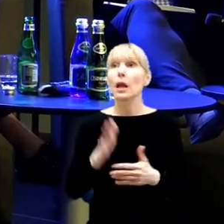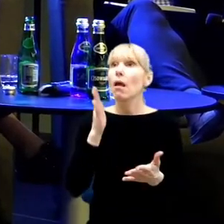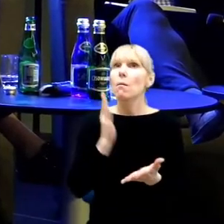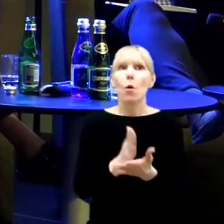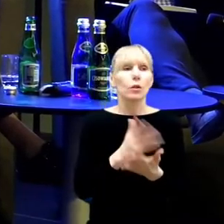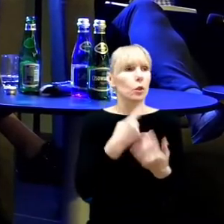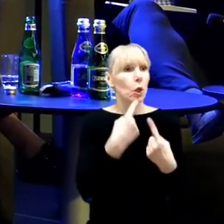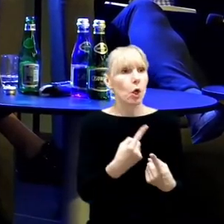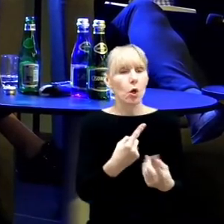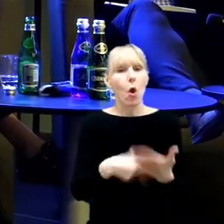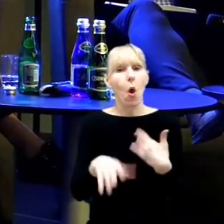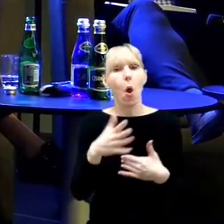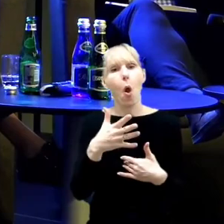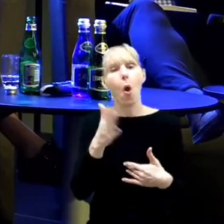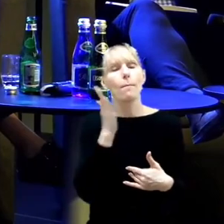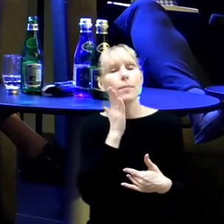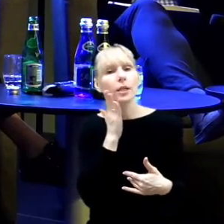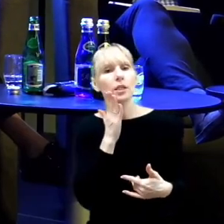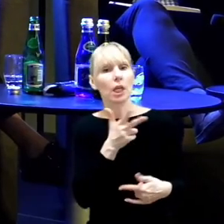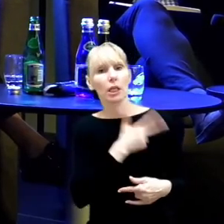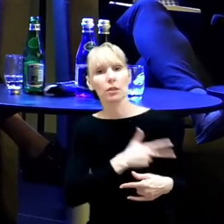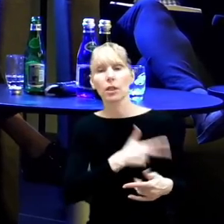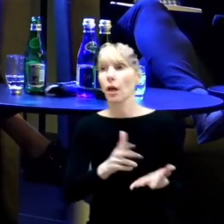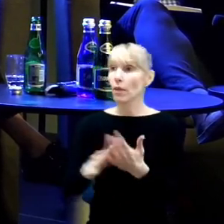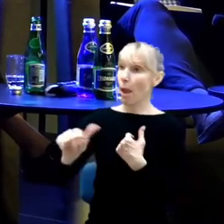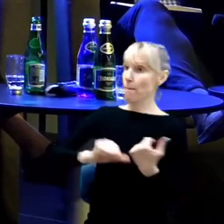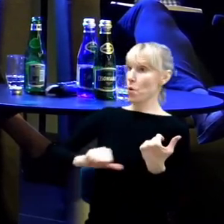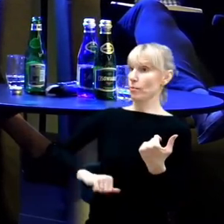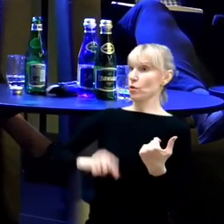to burmistrz powie nie mieszkania socjalne, nie teraz gospodarcze.